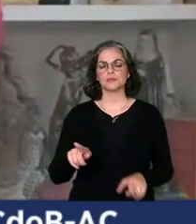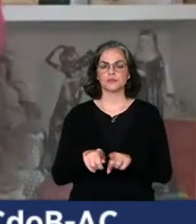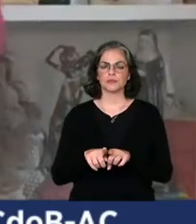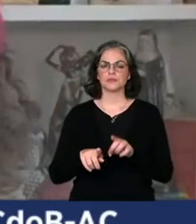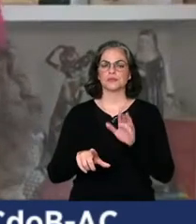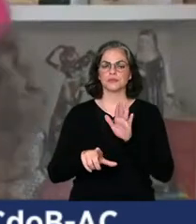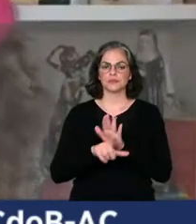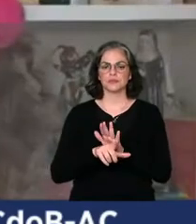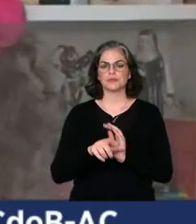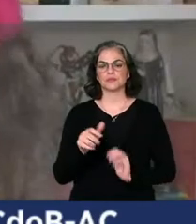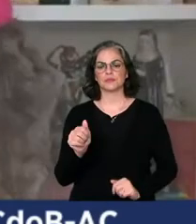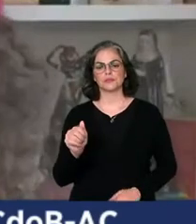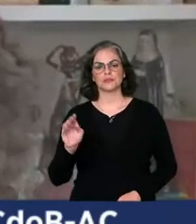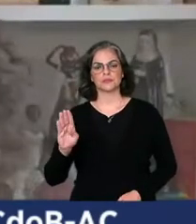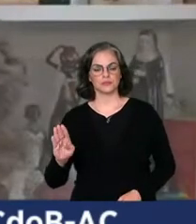LEI ALDIR BLANC. PORQUE OS FAZ DORSO DE CULTURA, COMO